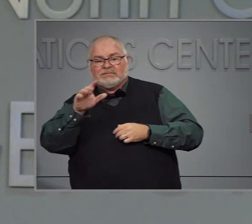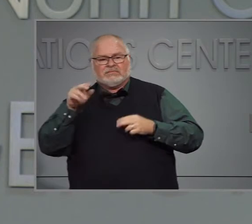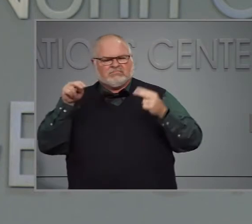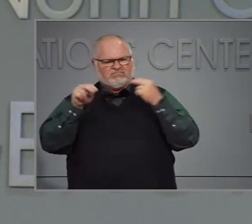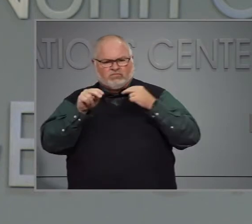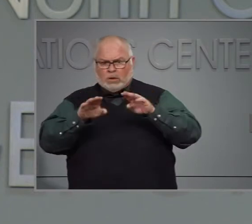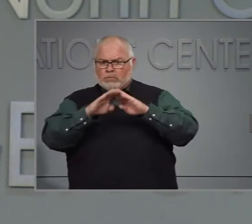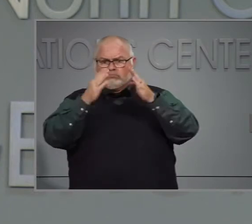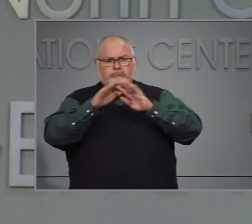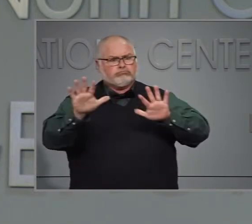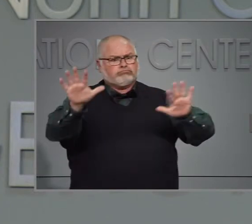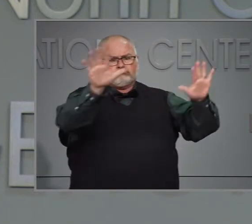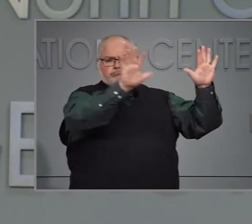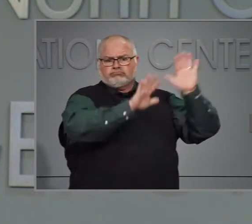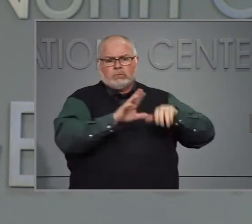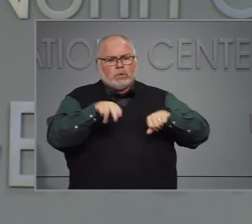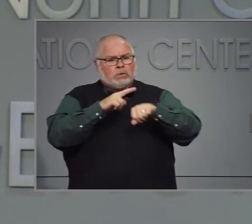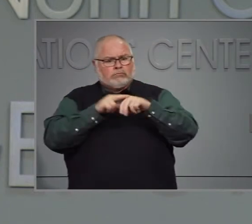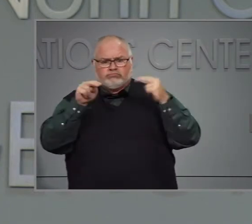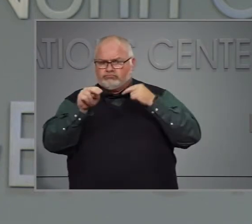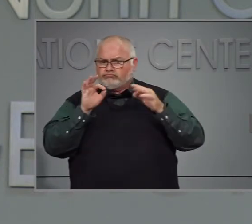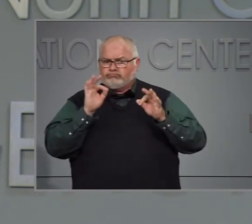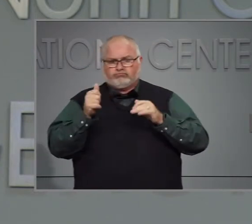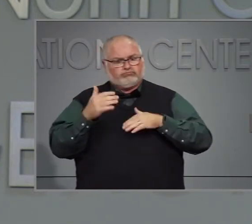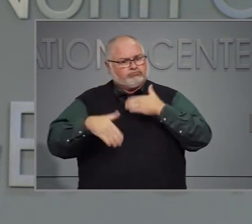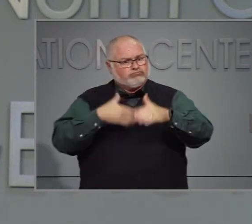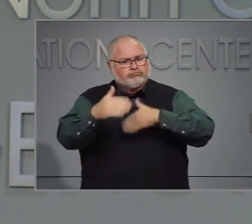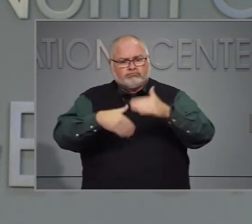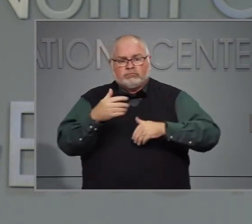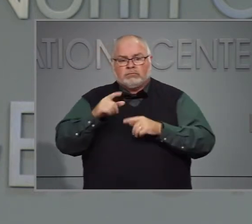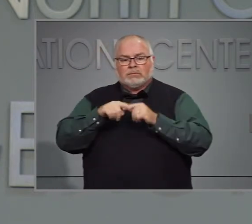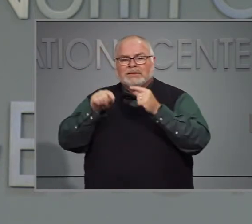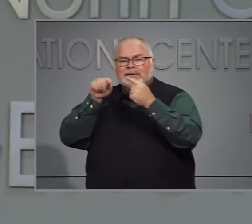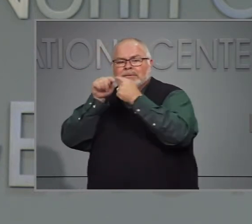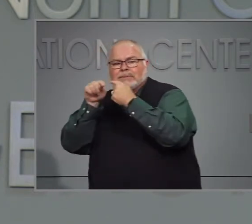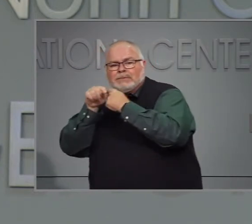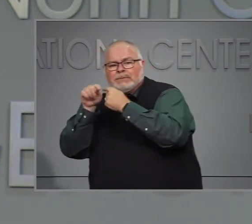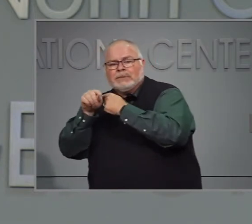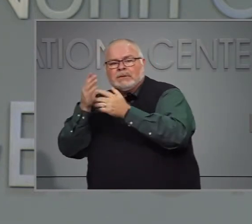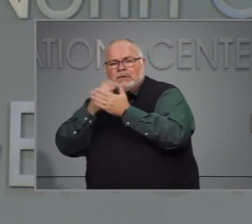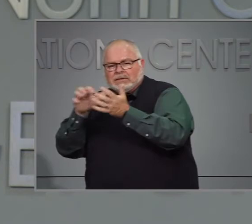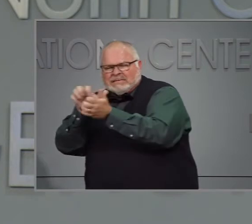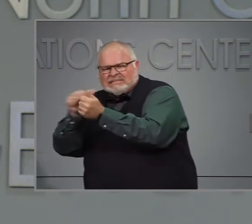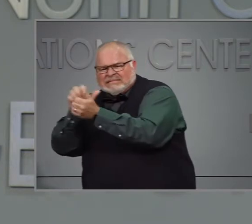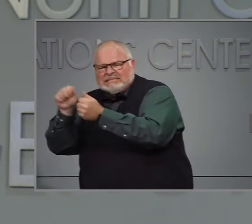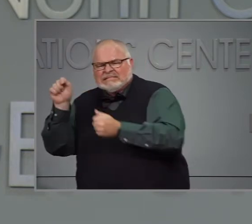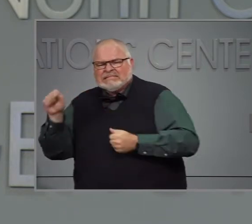las frutas principales en Carolina del Norte y actual, y si ya están funcionando,